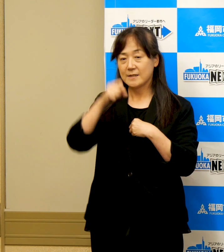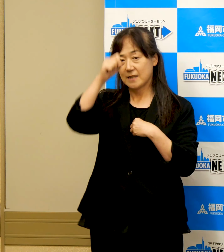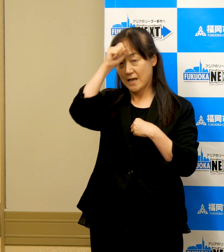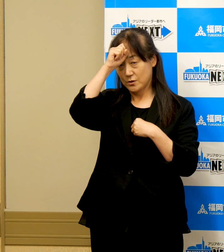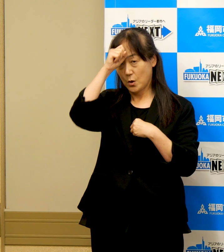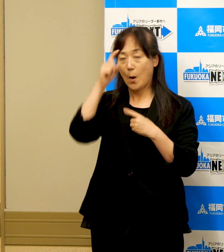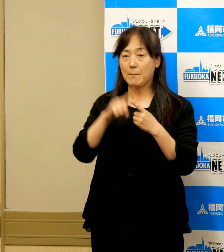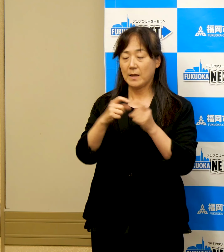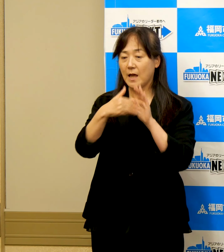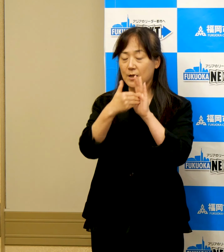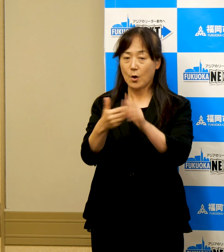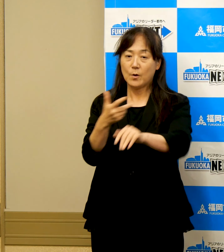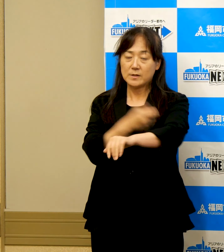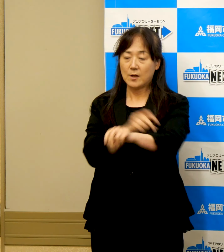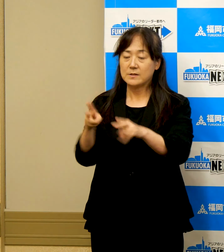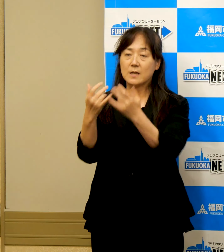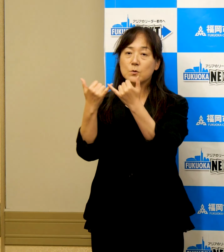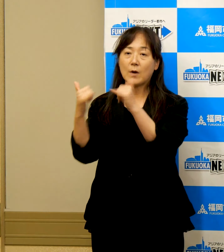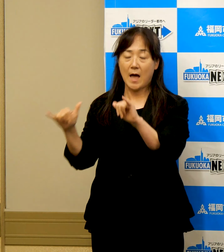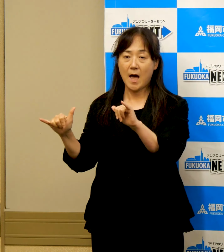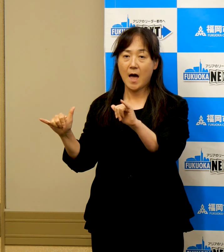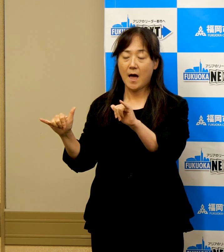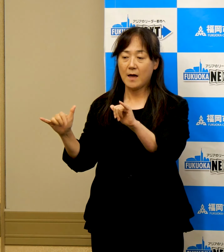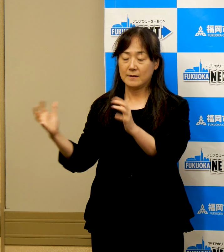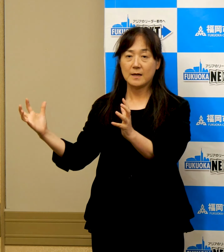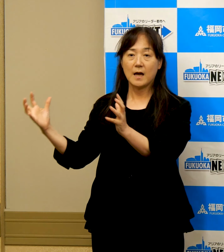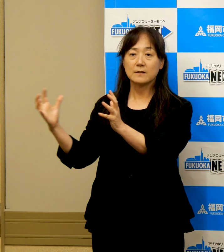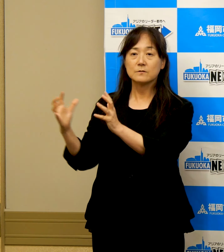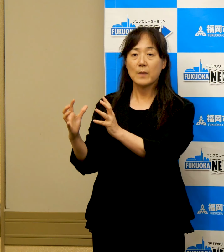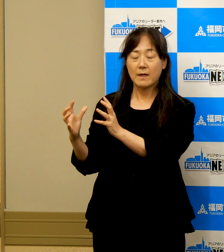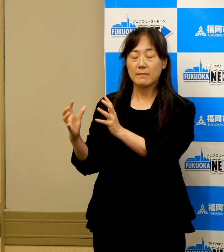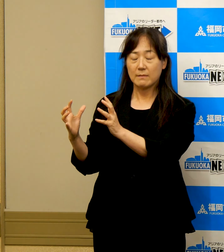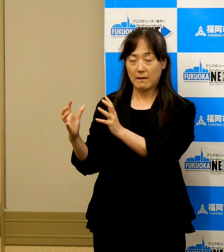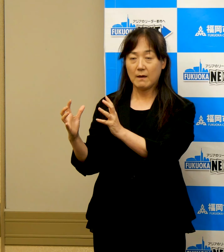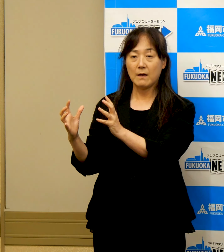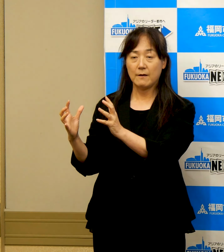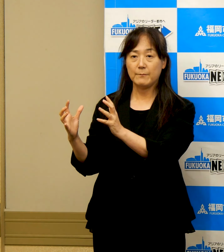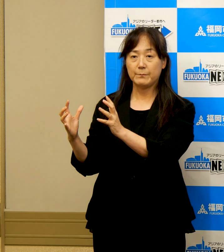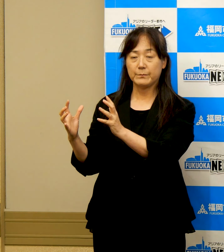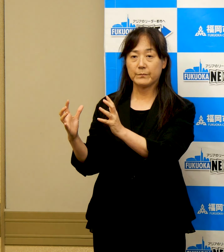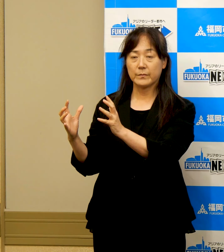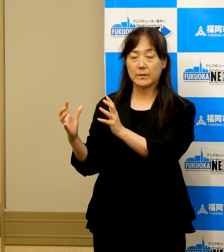それから予防接種の専門家の先生方も 参加をしていただいて